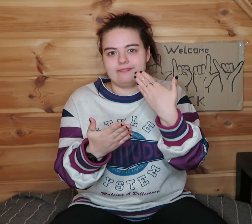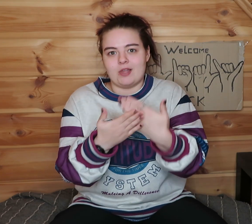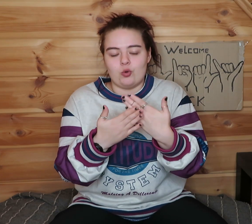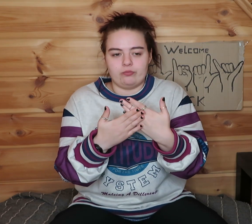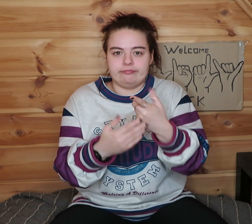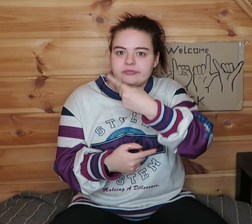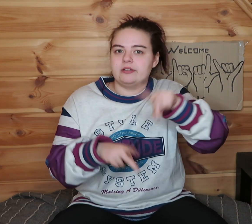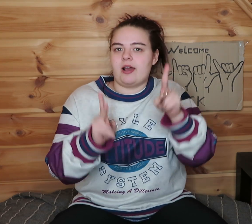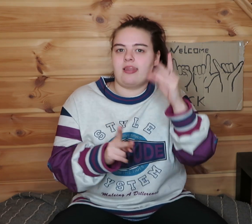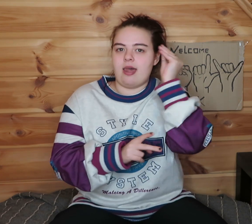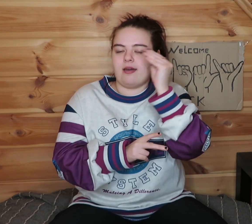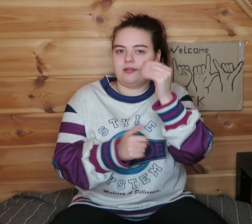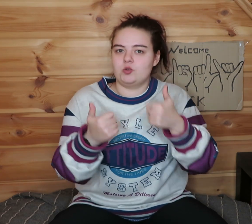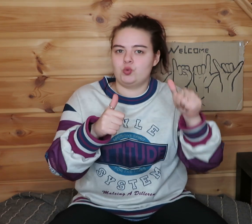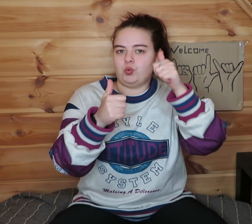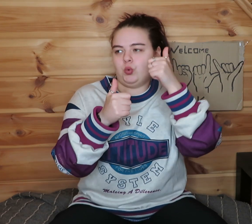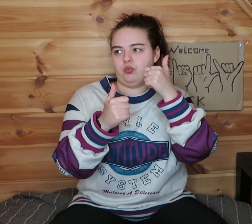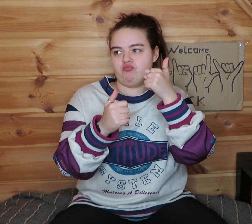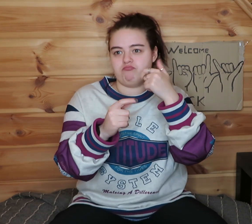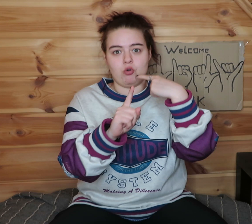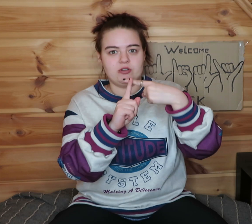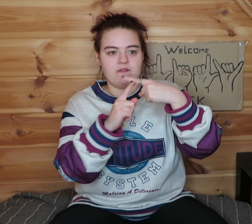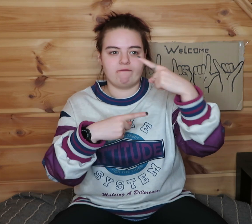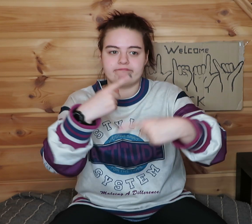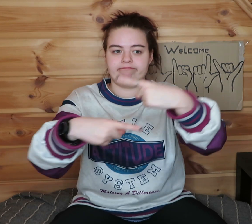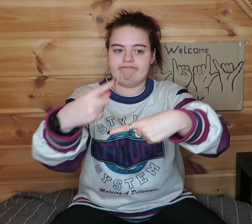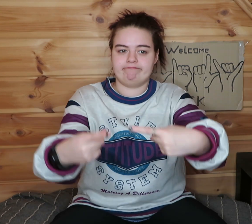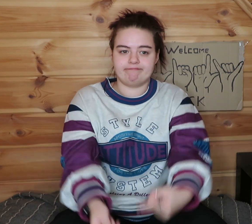Wir können daraus lernen und uns positiv entwickeln.